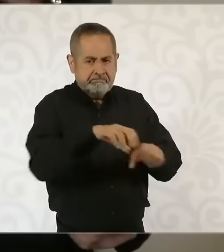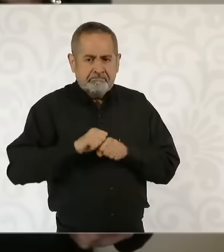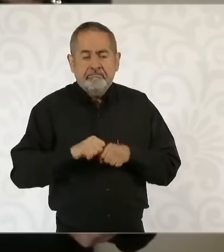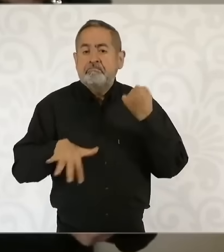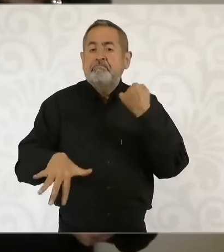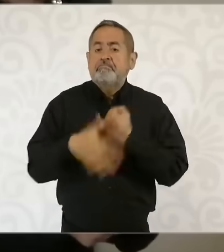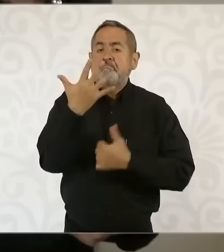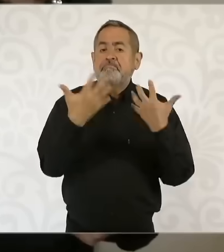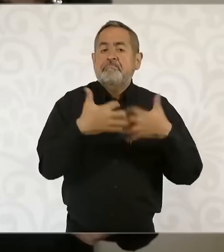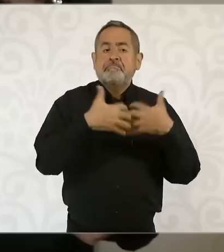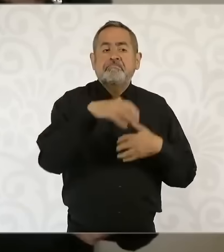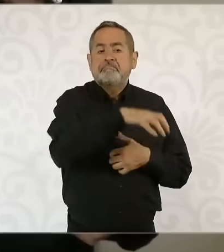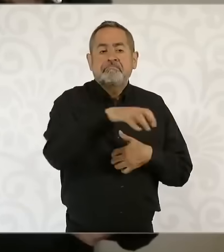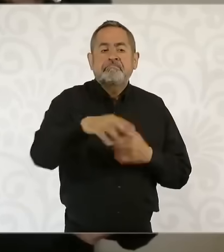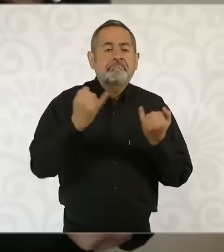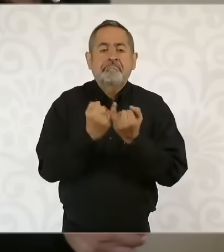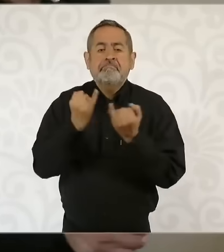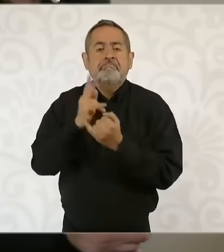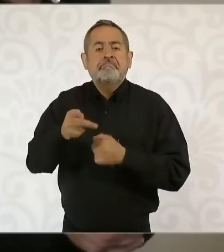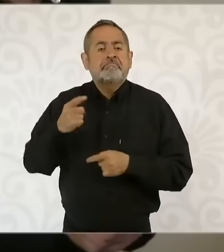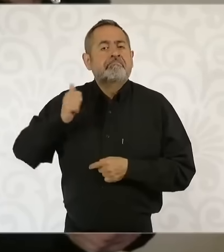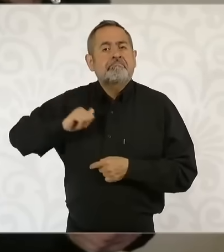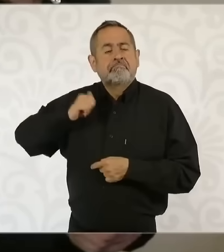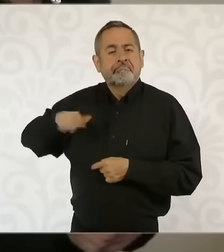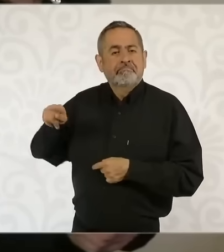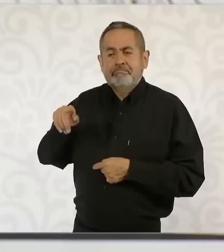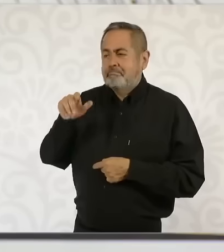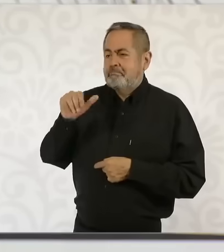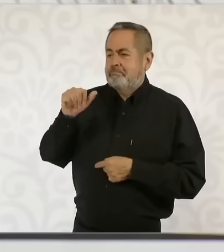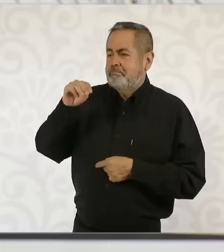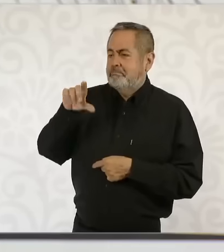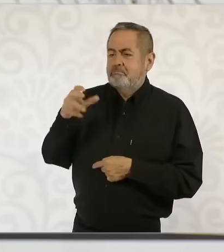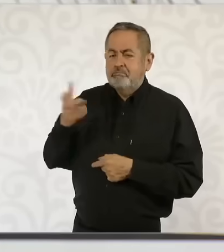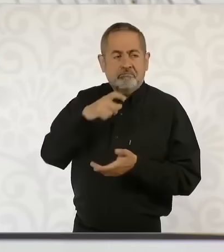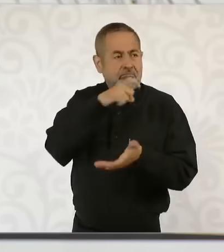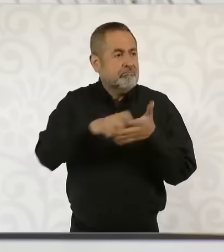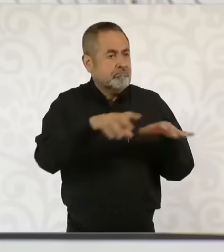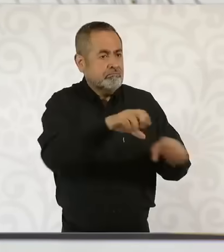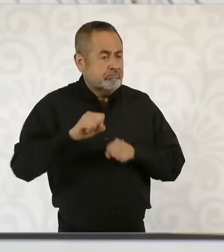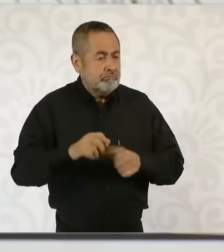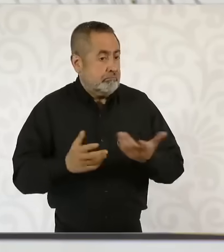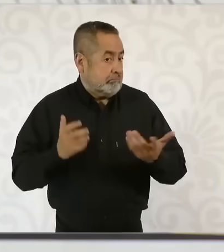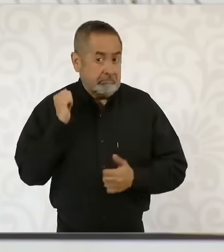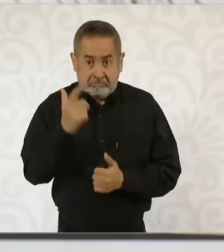como en su momento lo hizo el presidente Andrés Manuel López Obrador. No, por el momento. Eh,